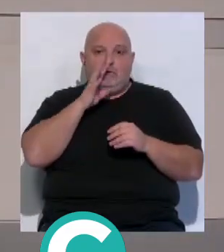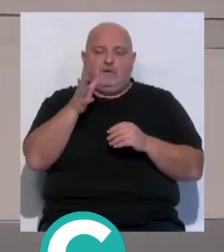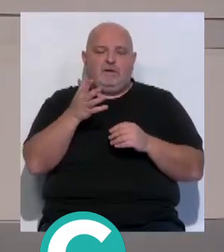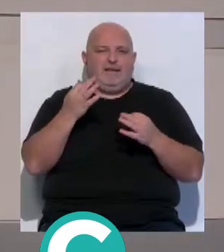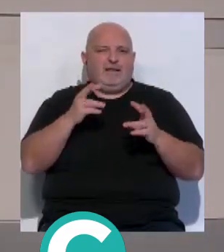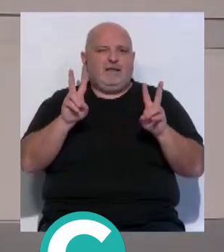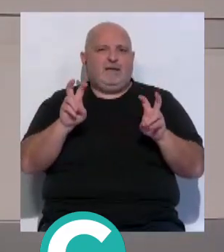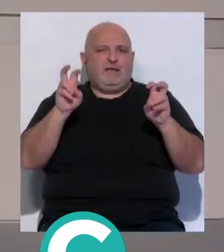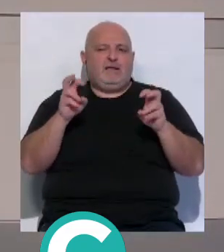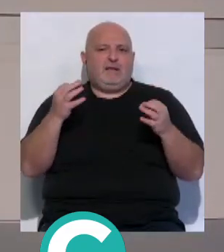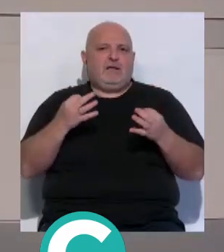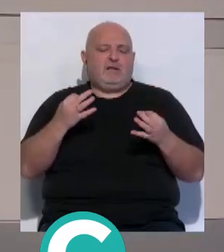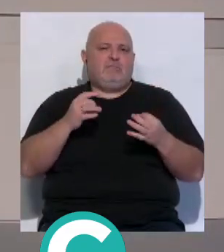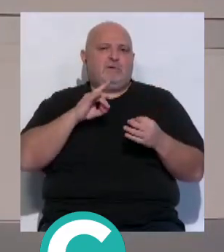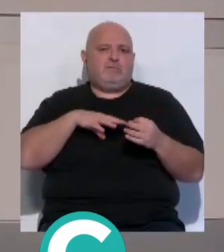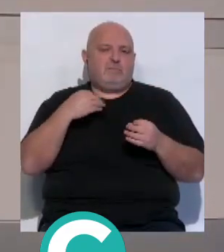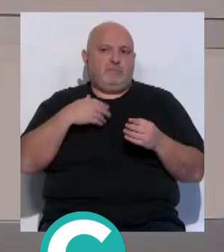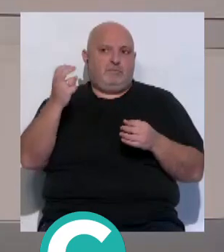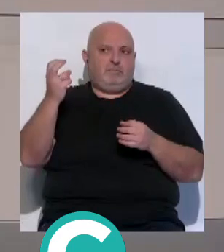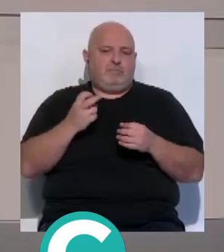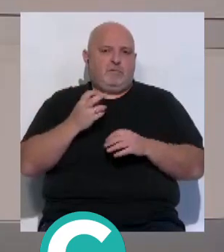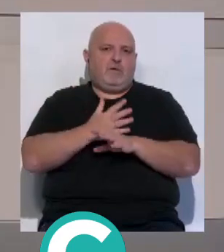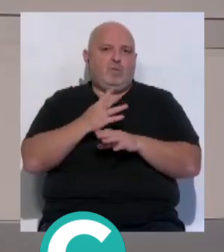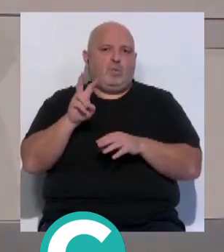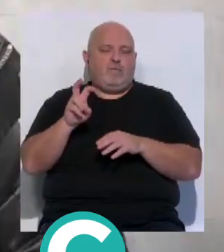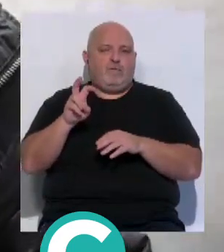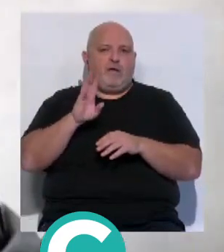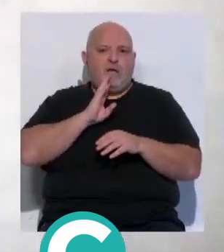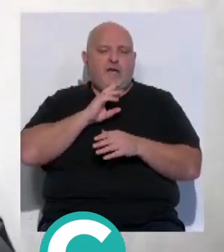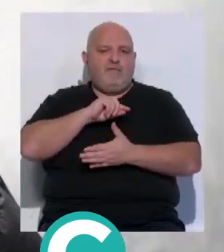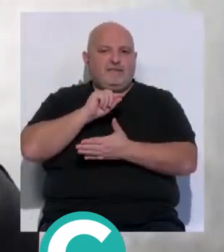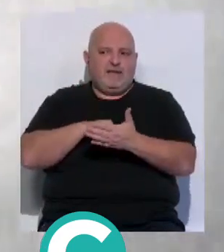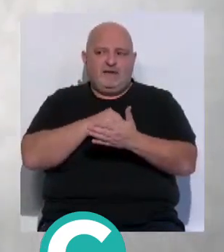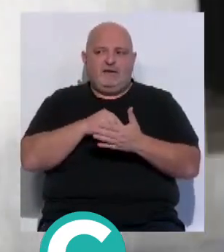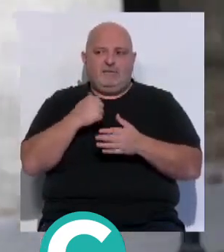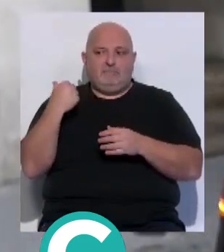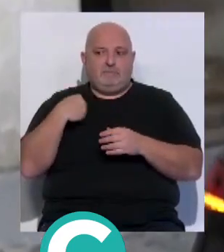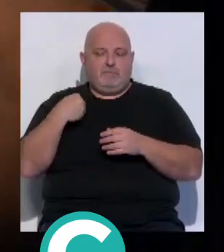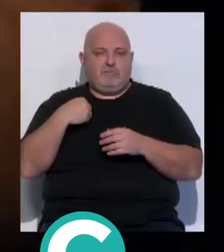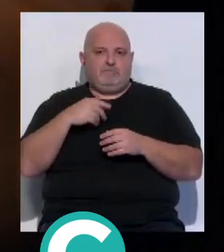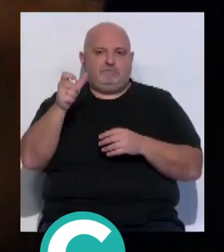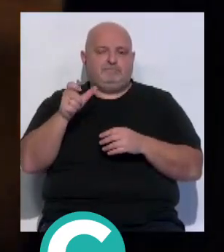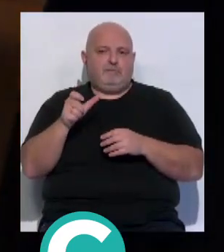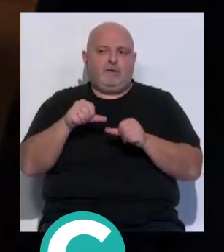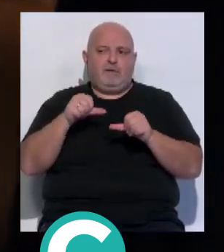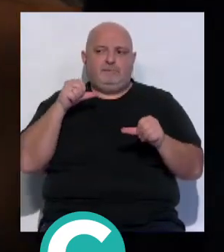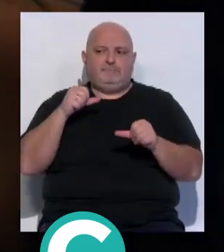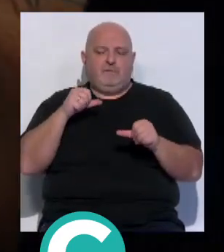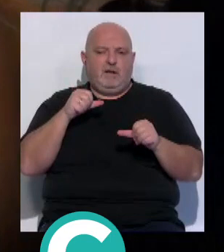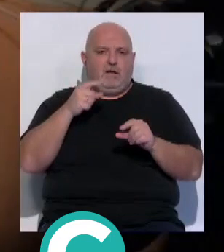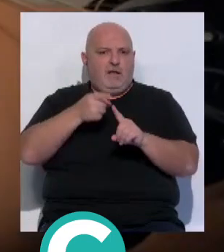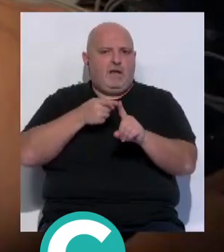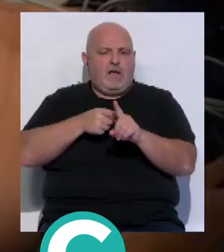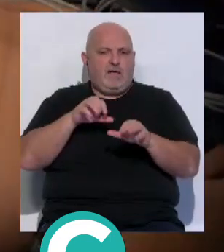ocupa ahora es la llegada de ese nuevo fichaje un jugador ya pretendido por calle en otras